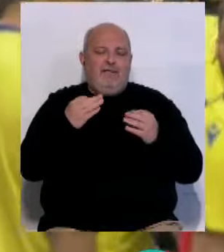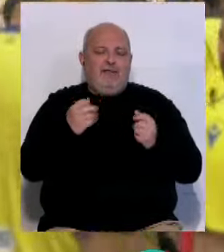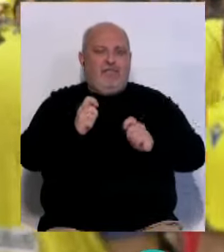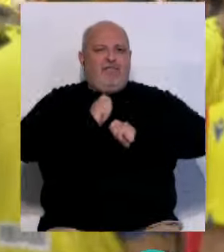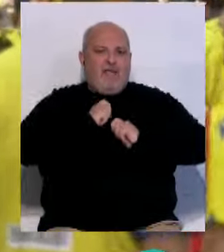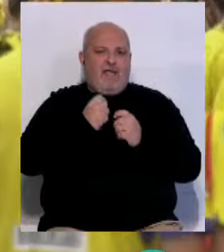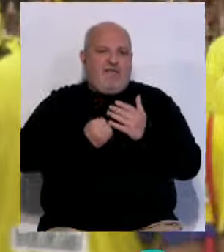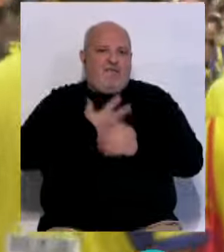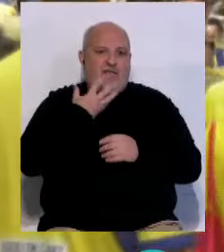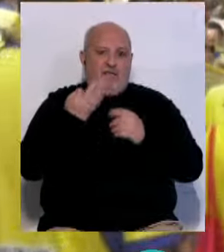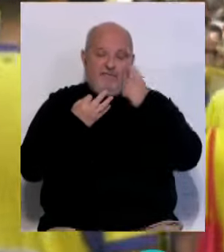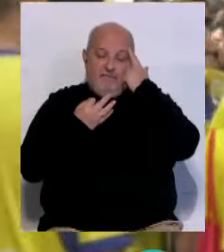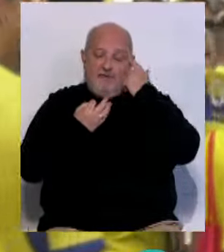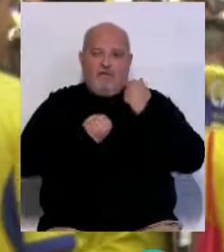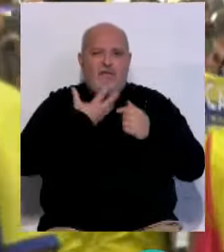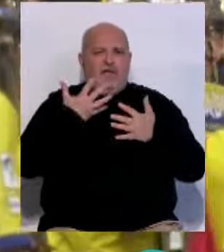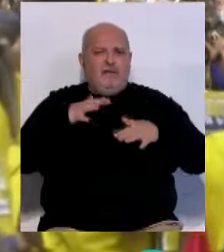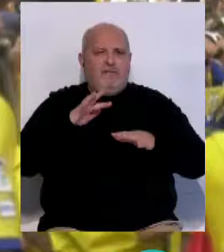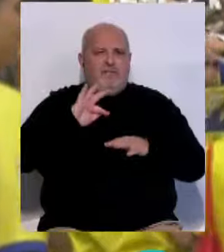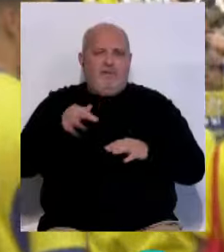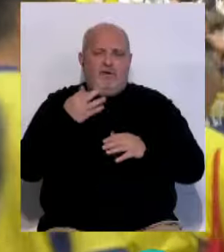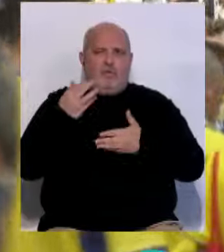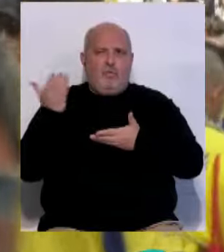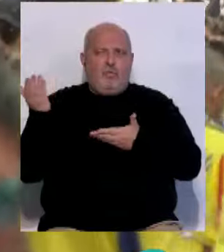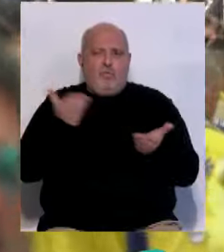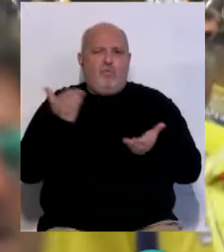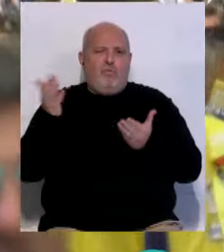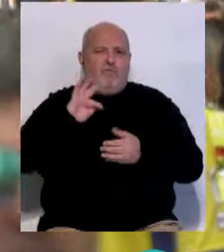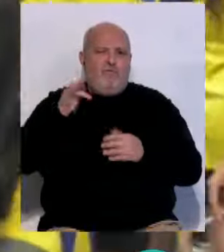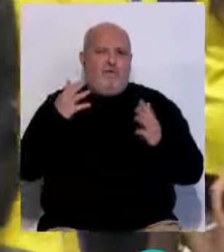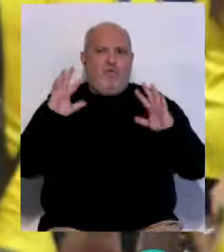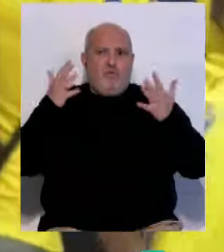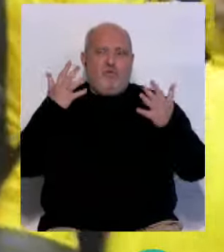a la afición la afición Yo creo que con tantos recibimientos y con tanta eh Como quiere Mostrar